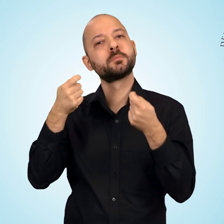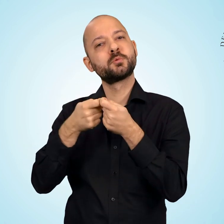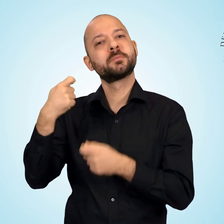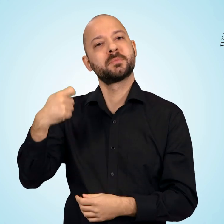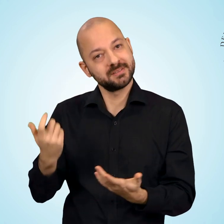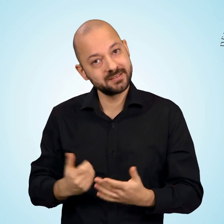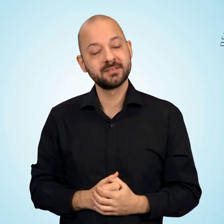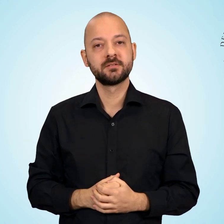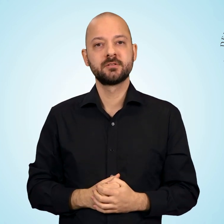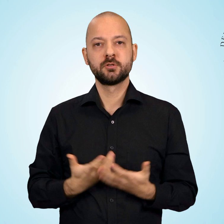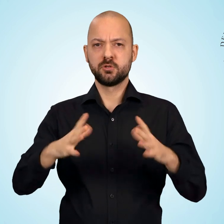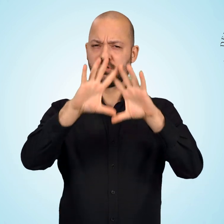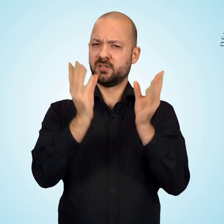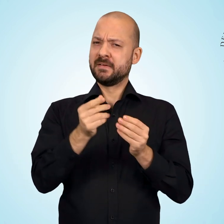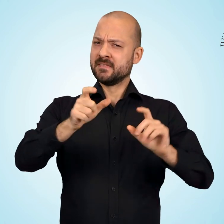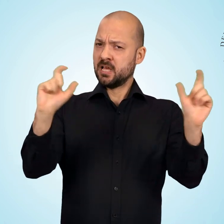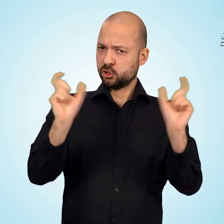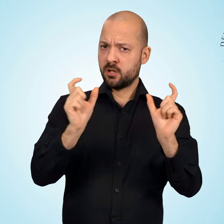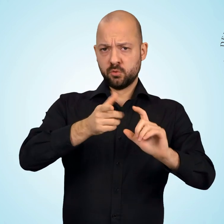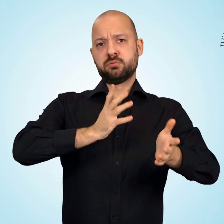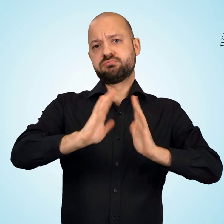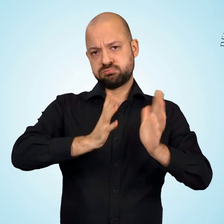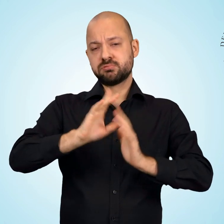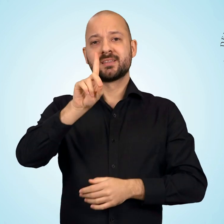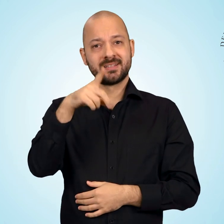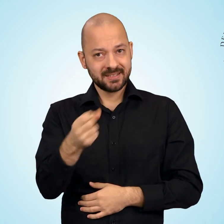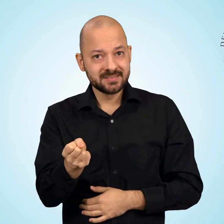Helmut Vogel. Die Veranstaltung wird in Deutscher Gebärdensprache